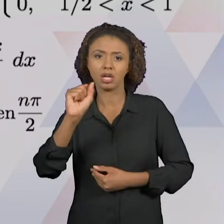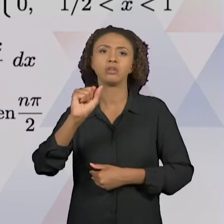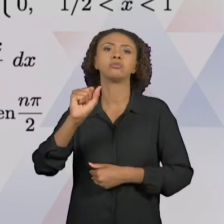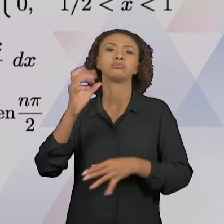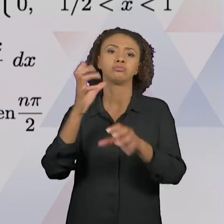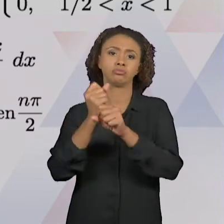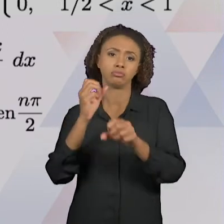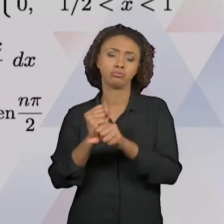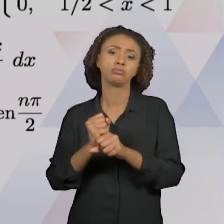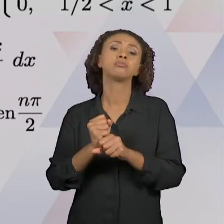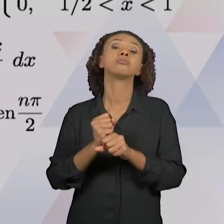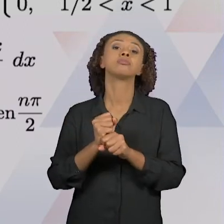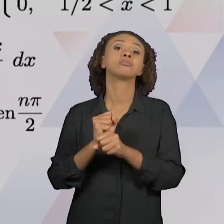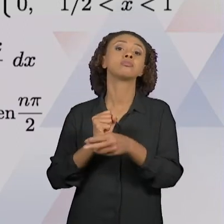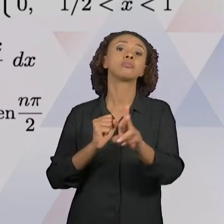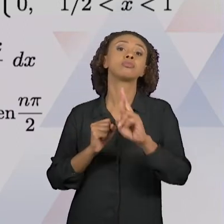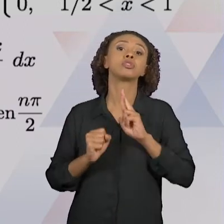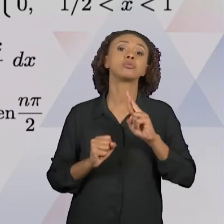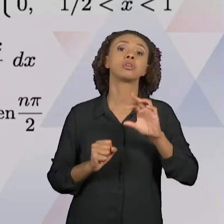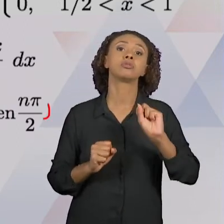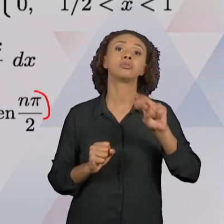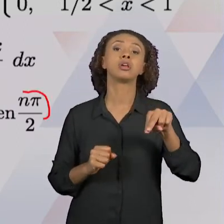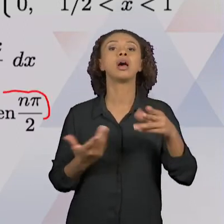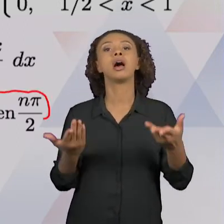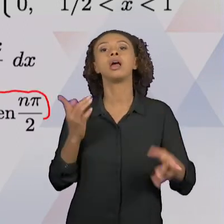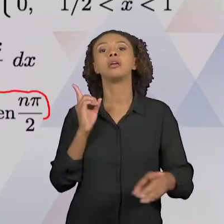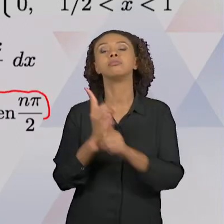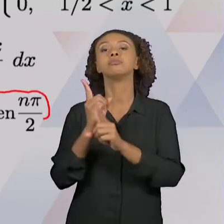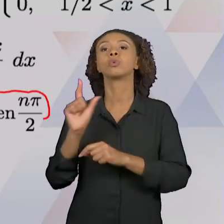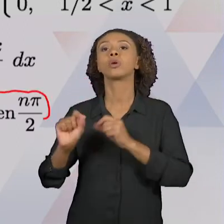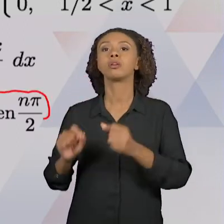ASSIM A GENTE CHEGA AO TERMO DO "AN".